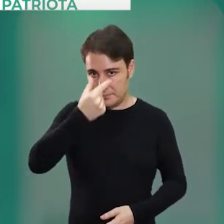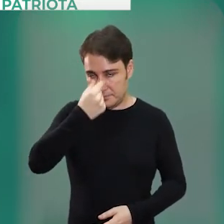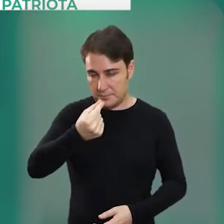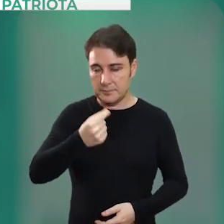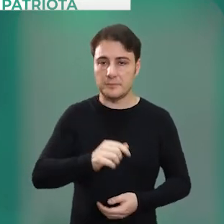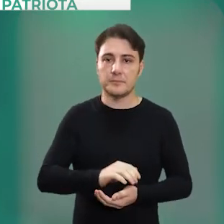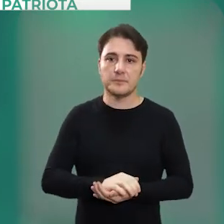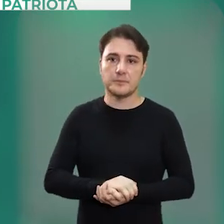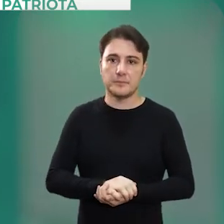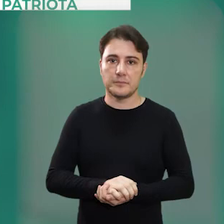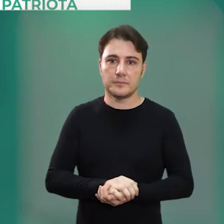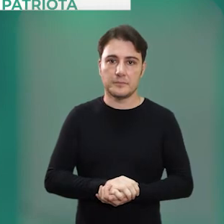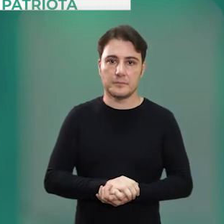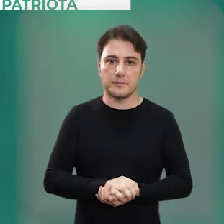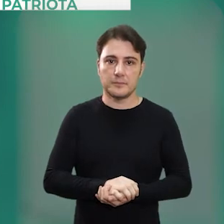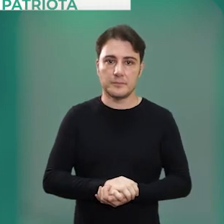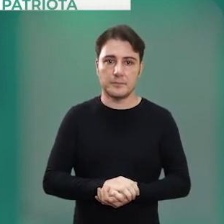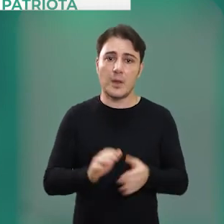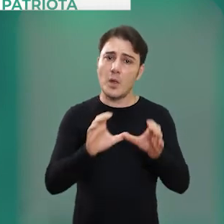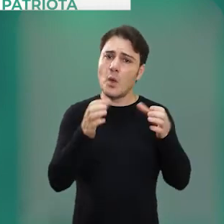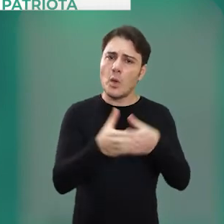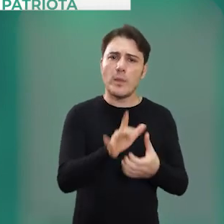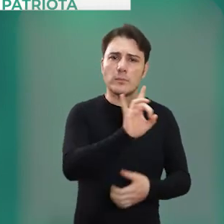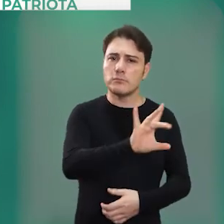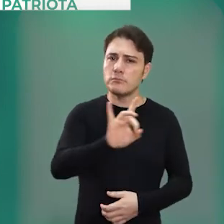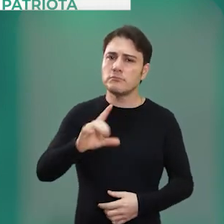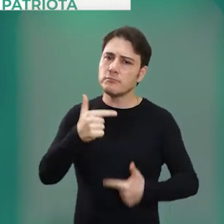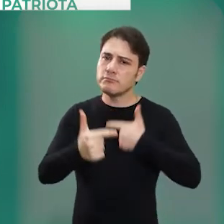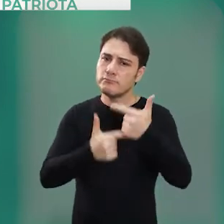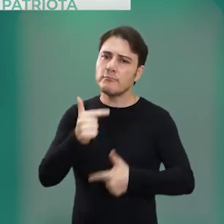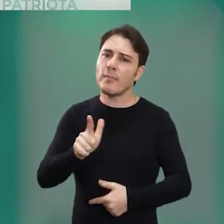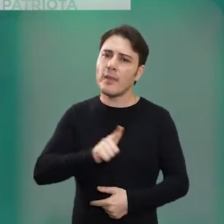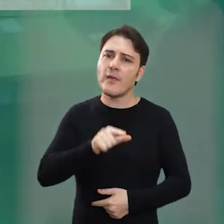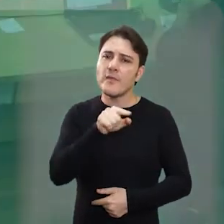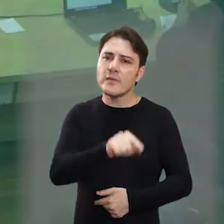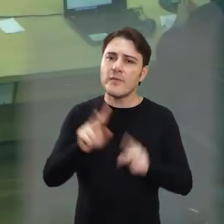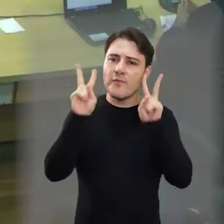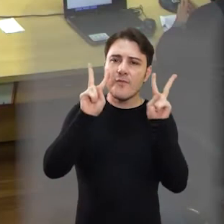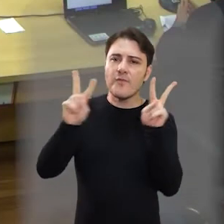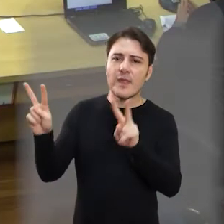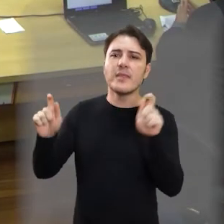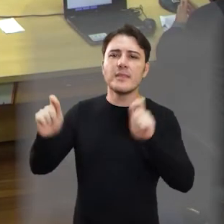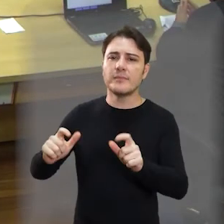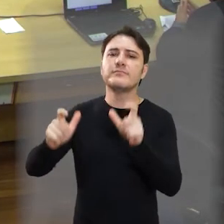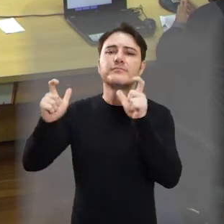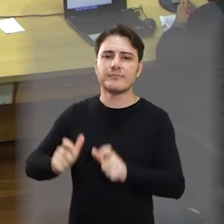Virgílio, Filipa Brunelli e Marcos Garrido. Acompanhe o trabalho das comissões no site